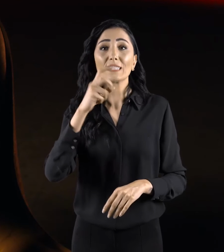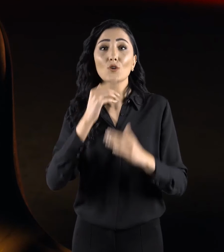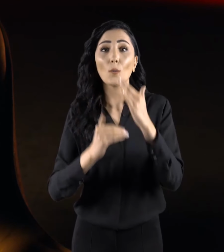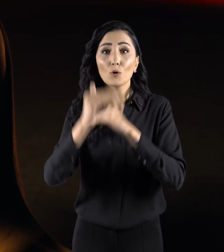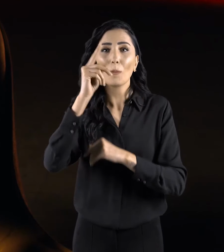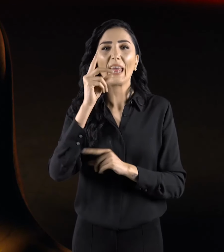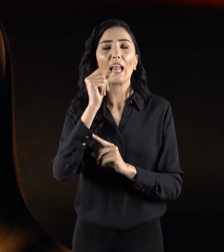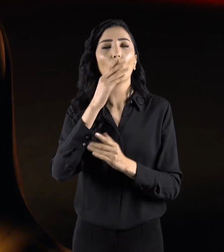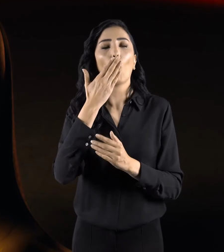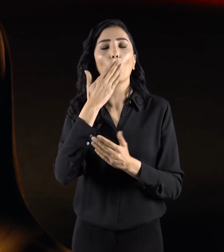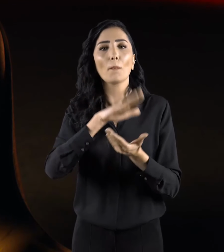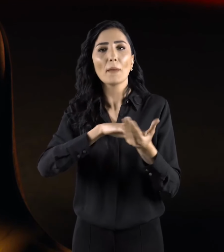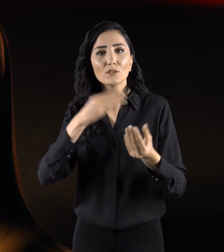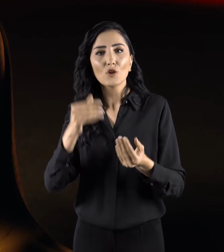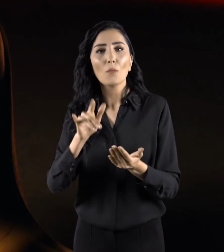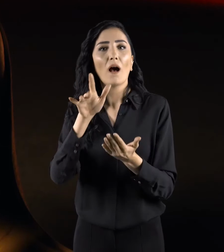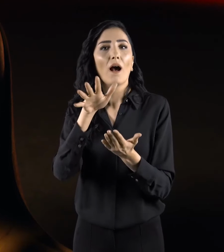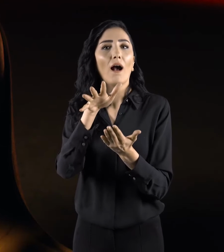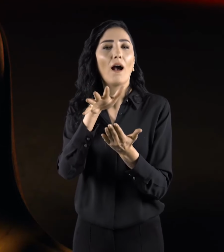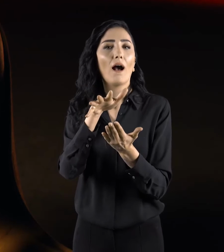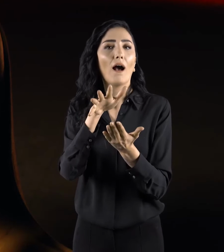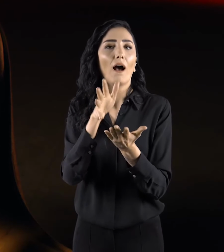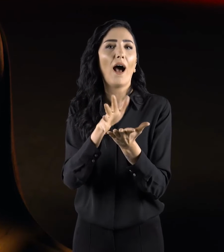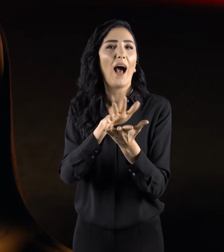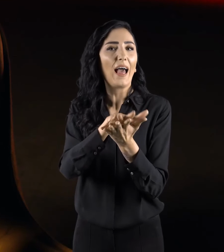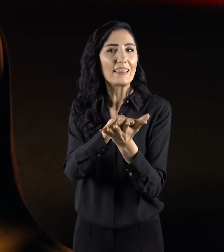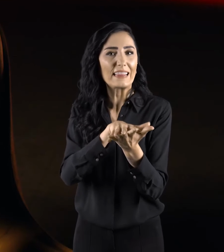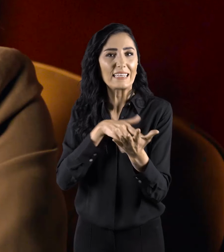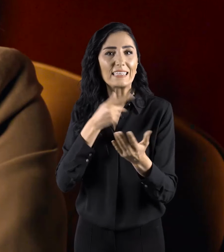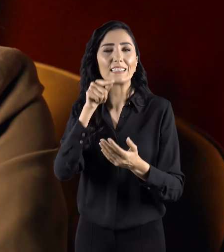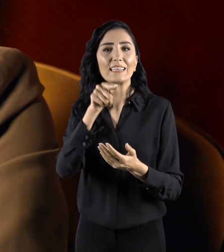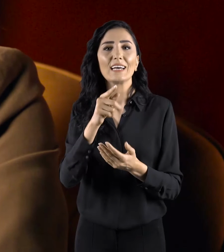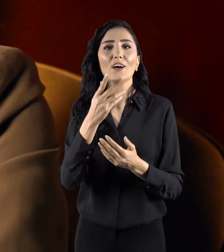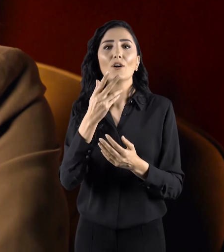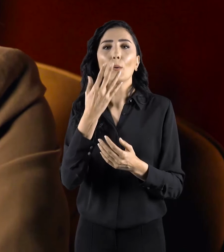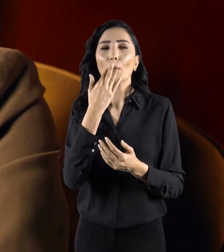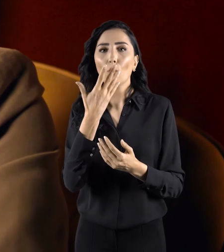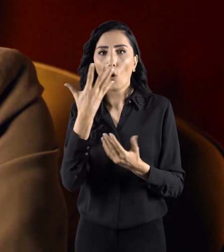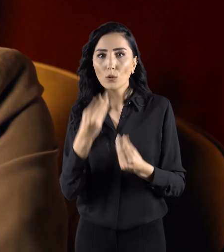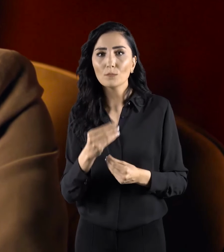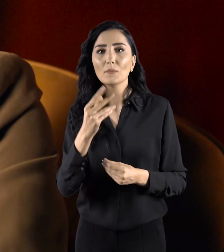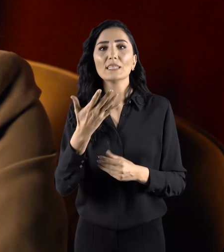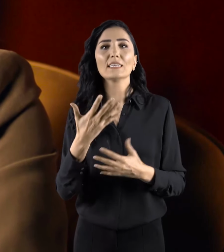İlkokul mezunu olmak, Adli sicil kaydının bulunmaması, Sağlık raporunun alınması,